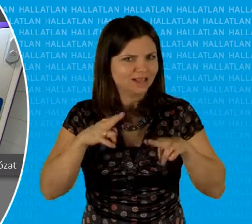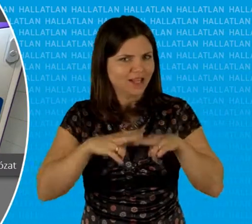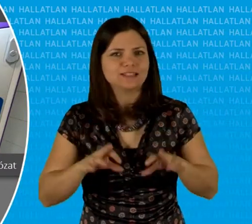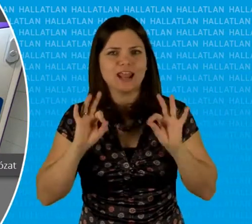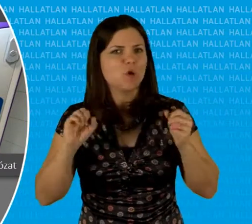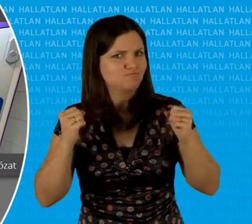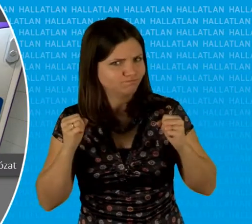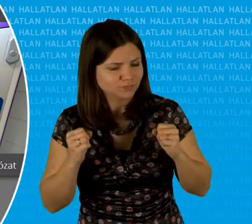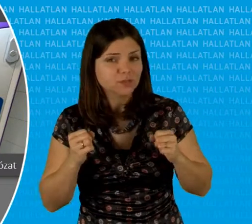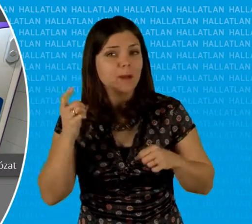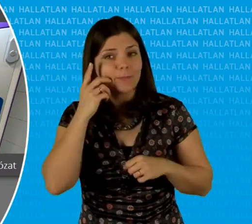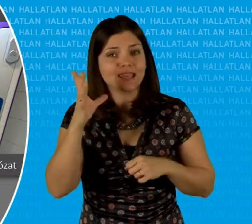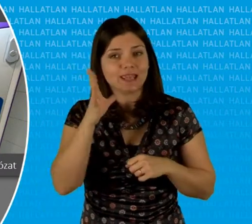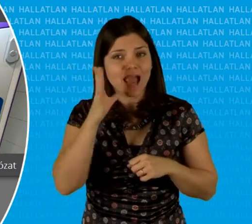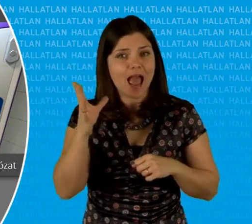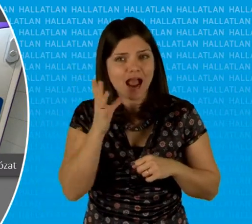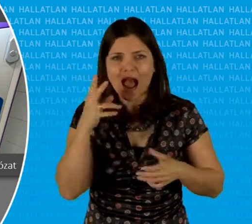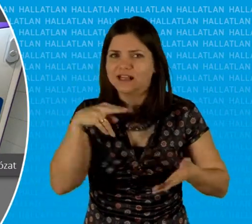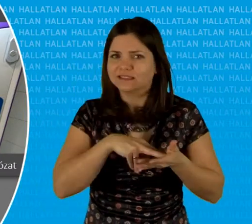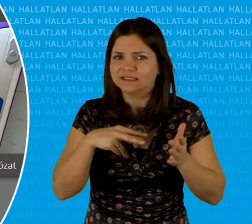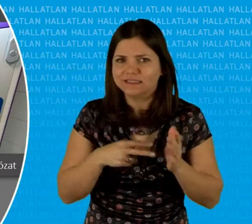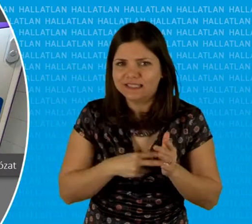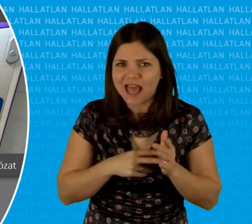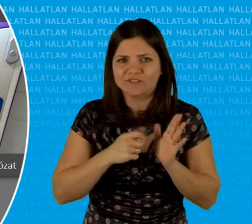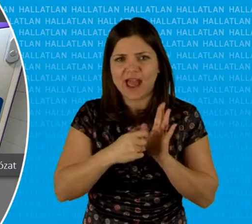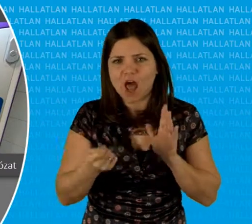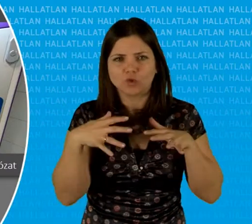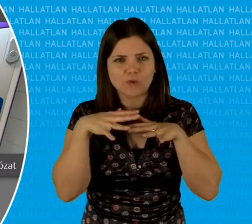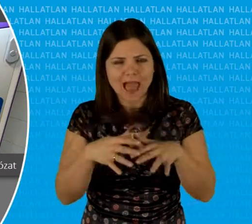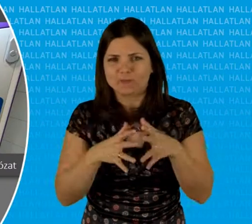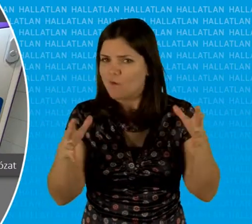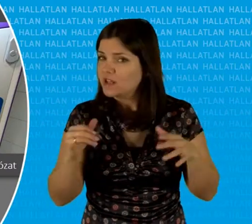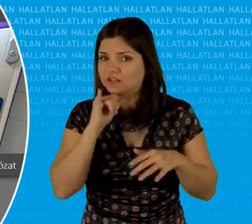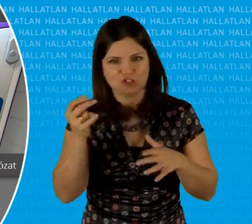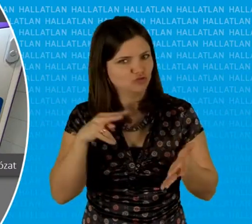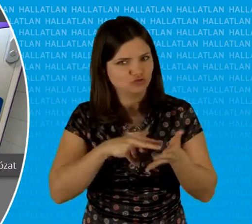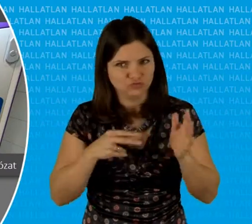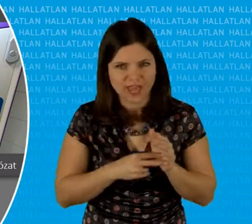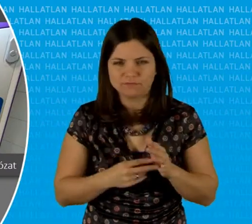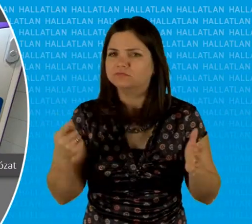A rendszer jól működik, a BKK nem tervezi a viszonteladói hálózat bővítését.